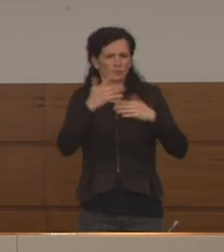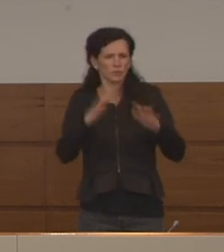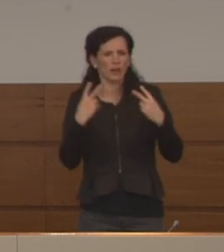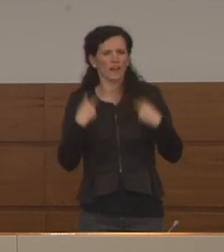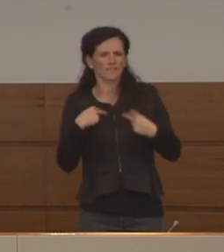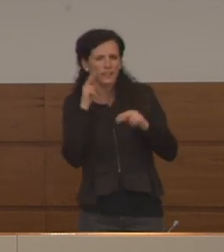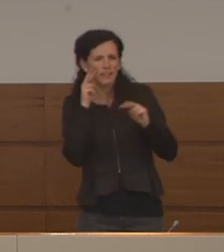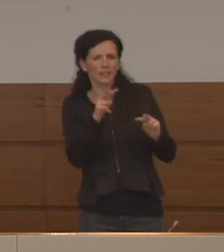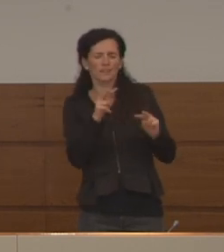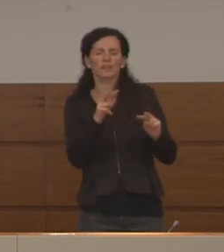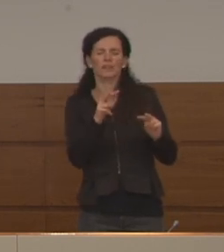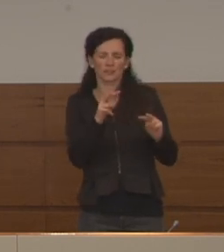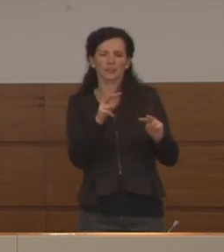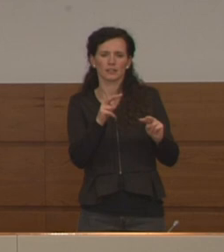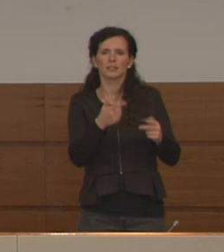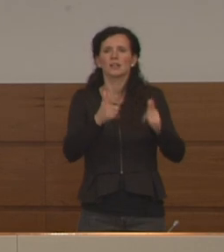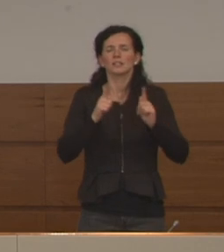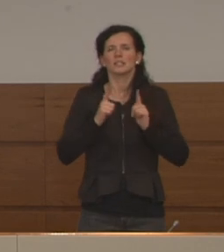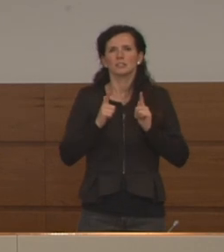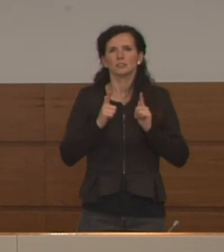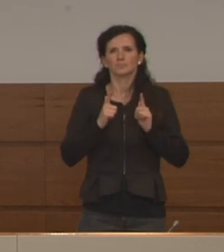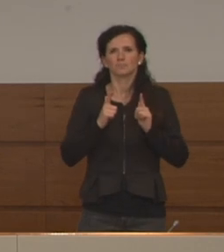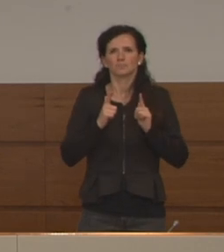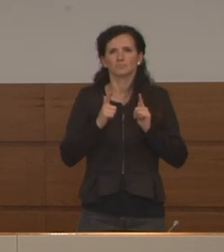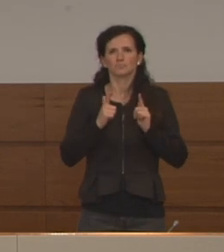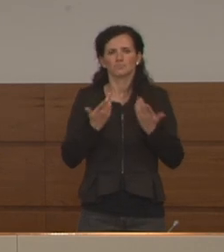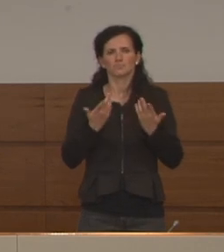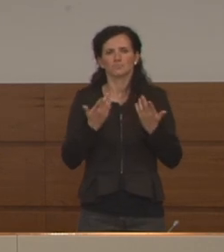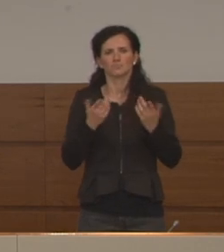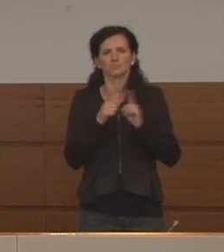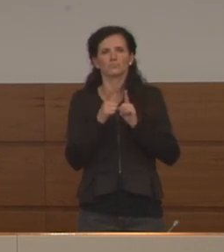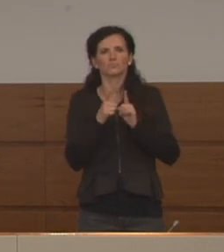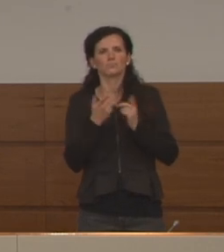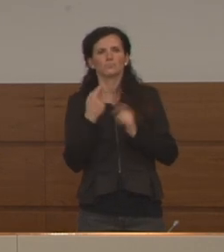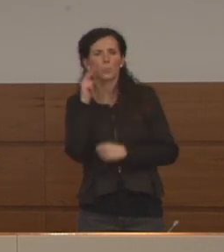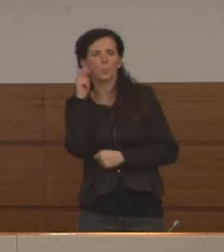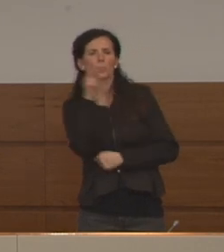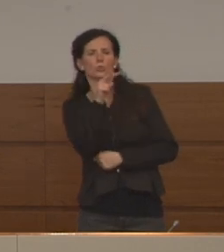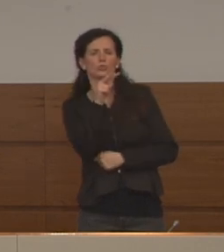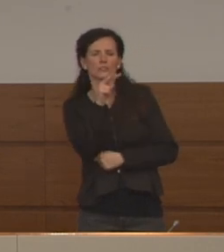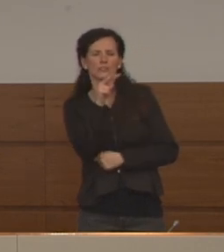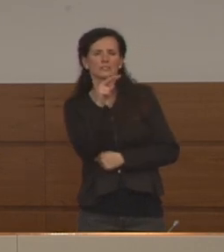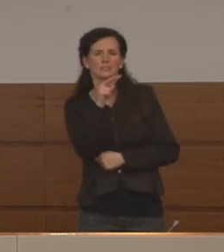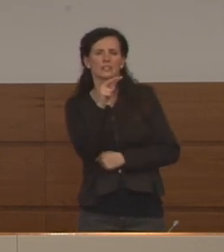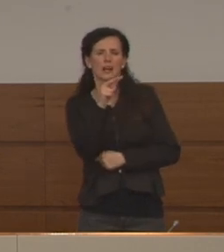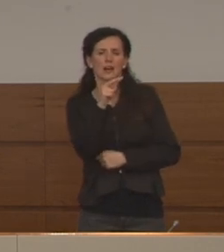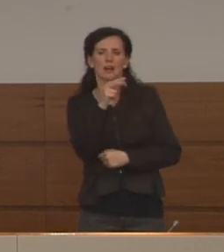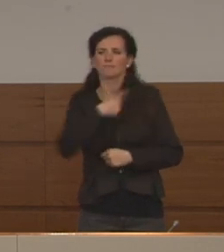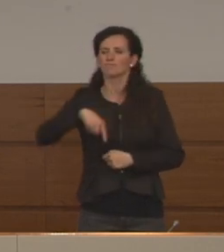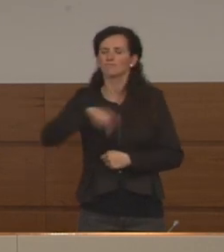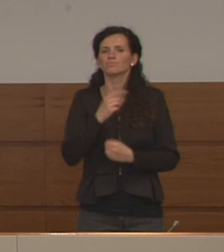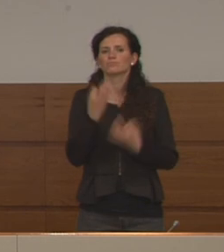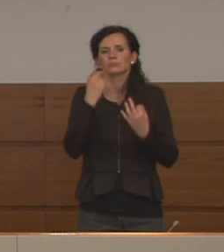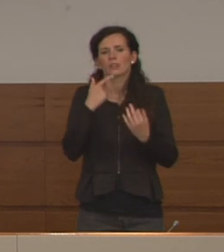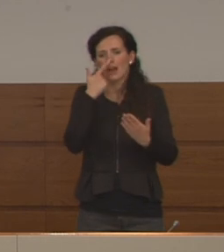è un ripensamento e una revisione di adeguamento progressivo, non soltanto,